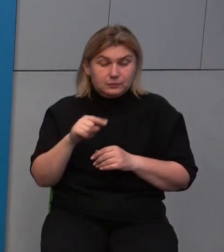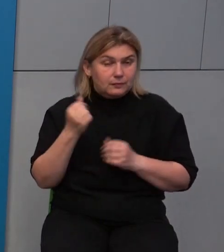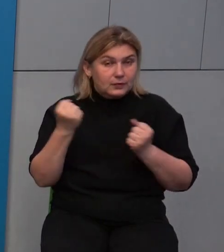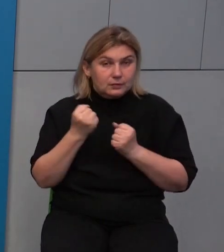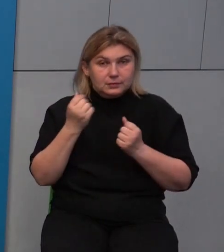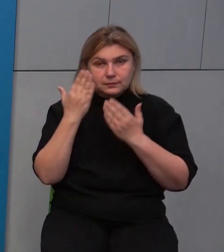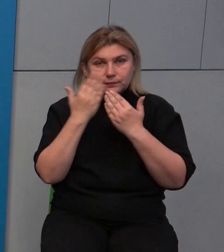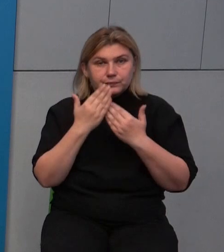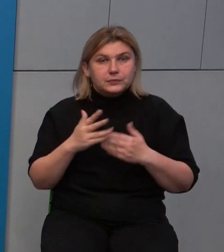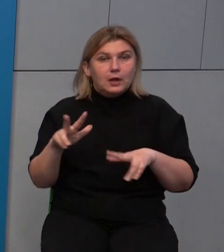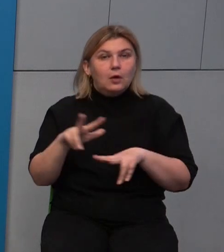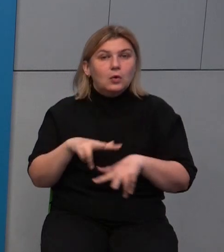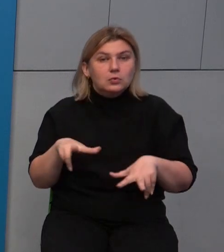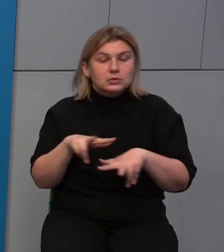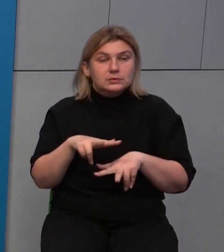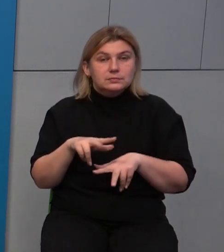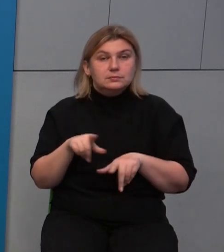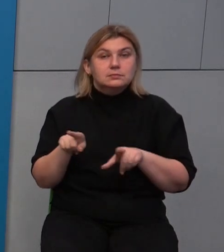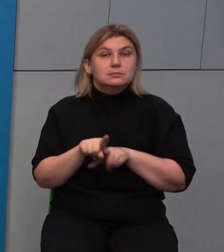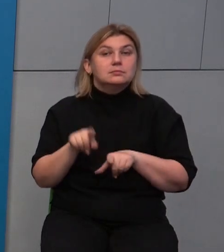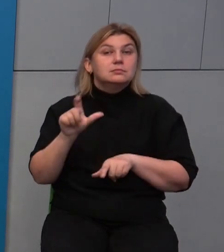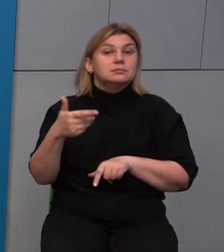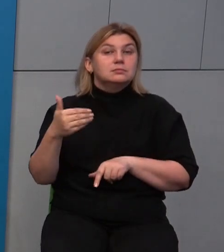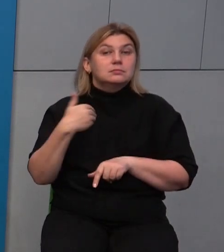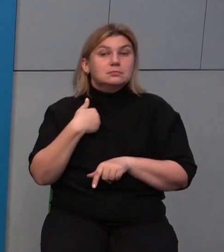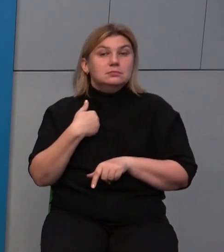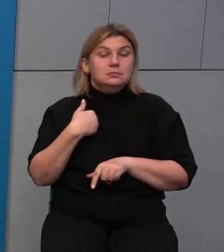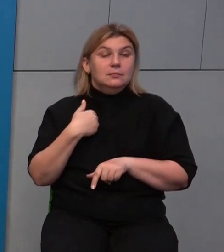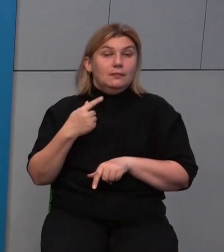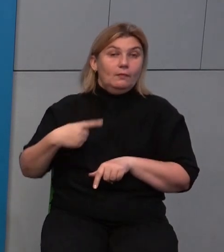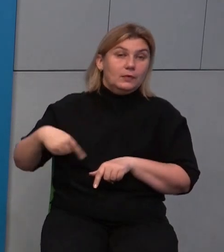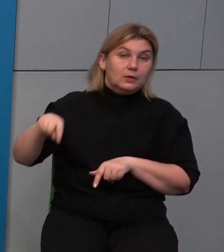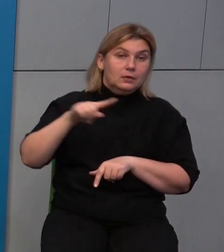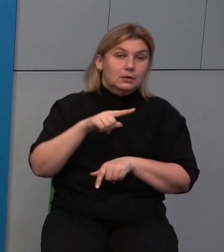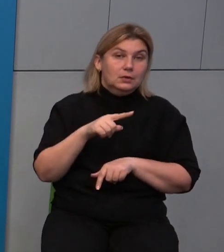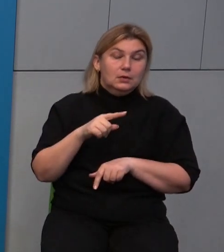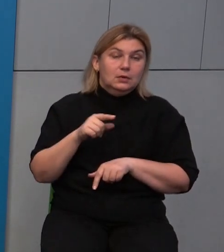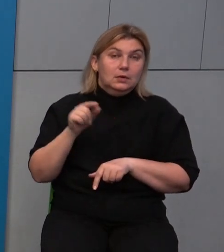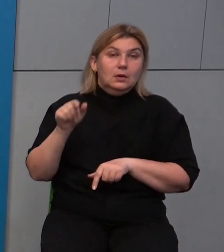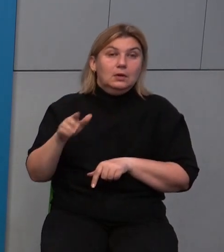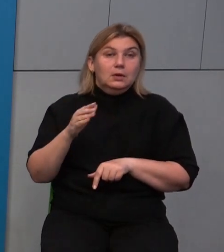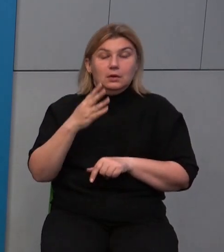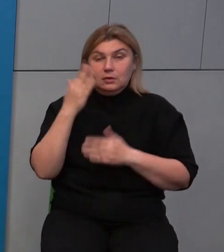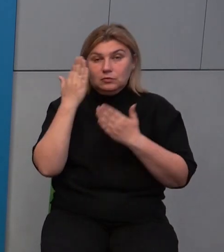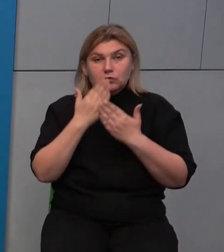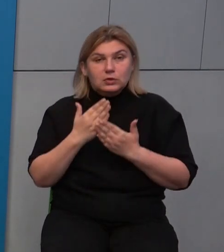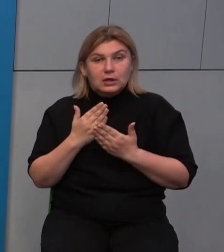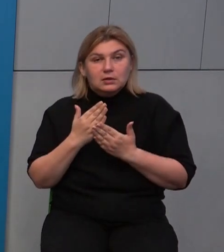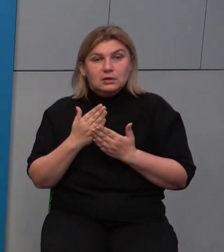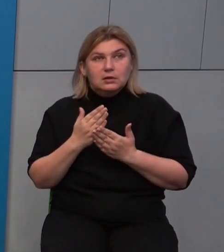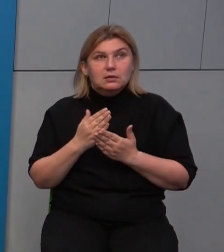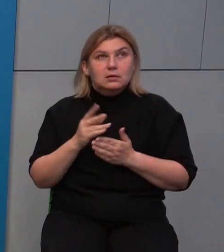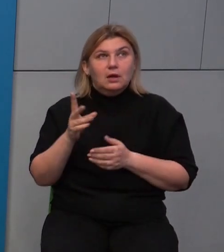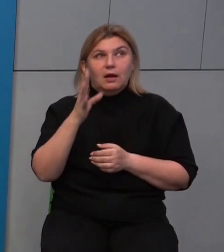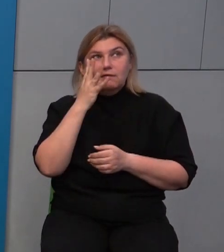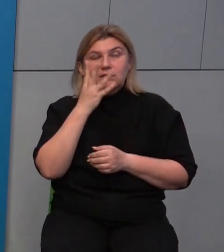w życie rodziny, ale też w to, co się tam działo dookoła. I to tak z perspektywy czytelniczej po prostu wygląda na godziny